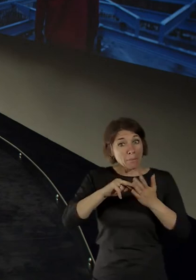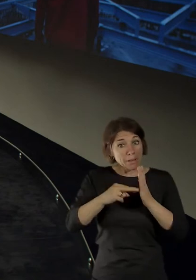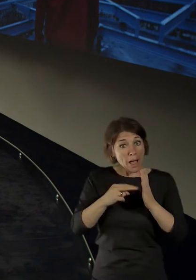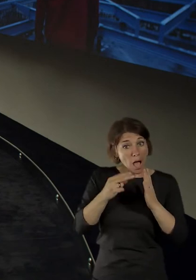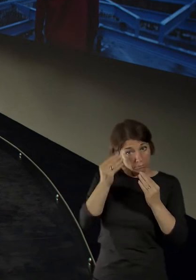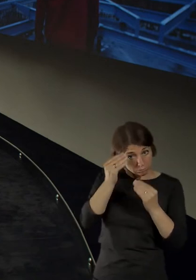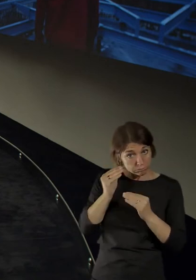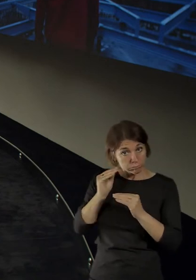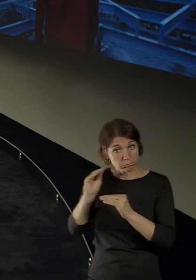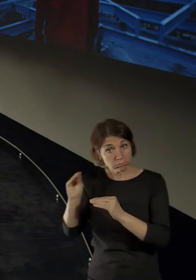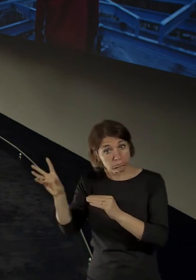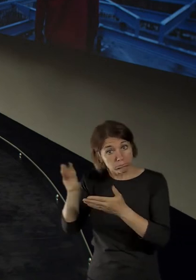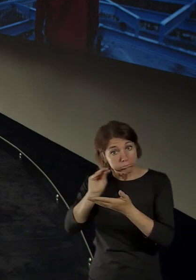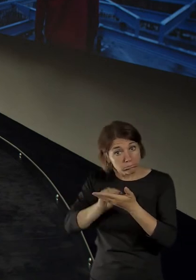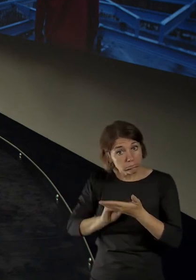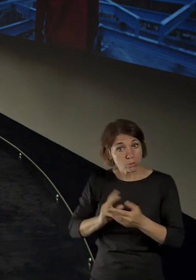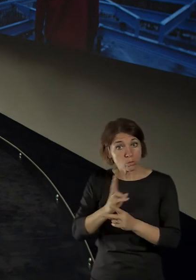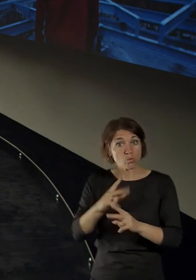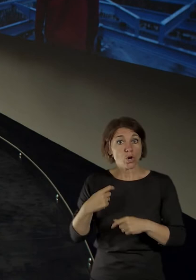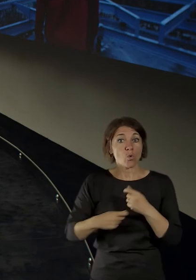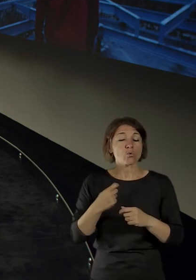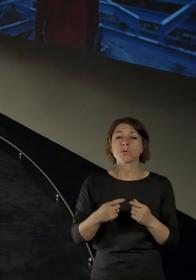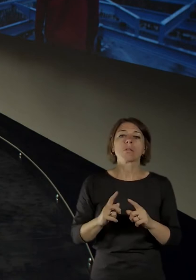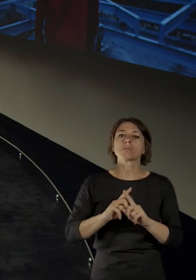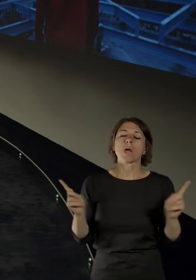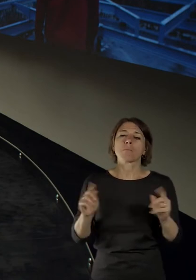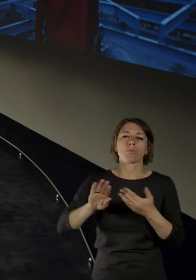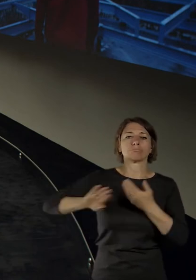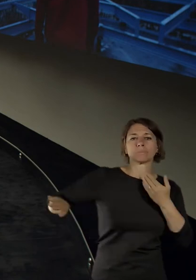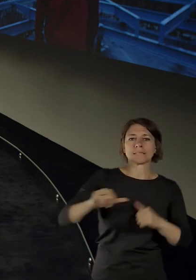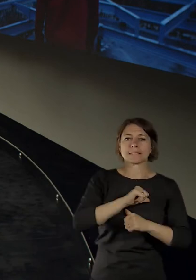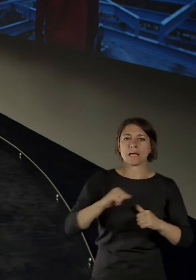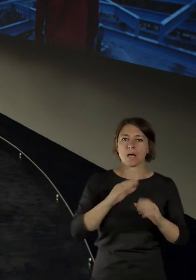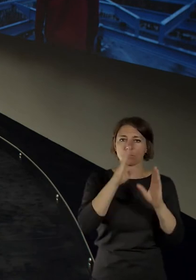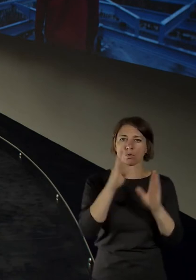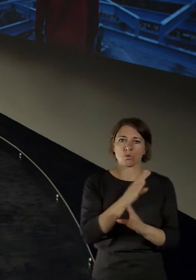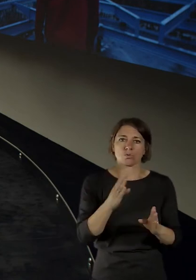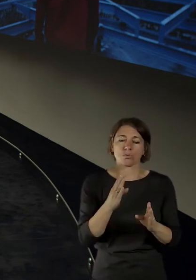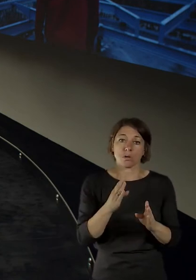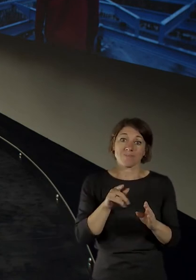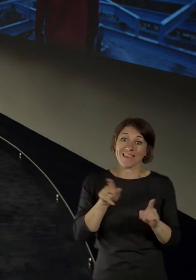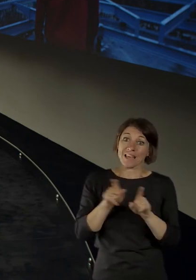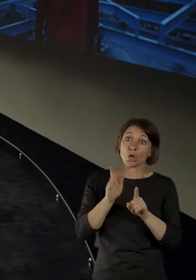Jak moc je to návrh nějakého města budoucnosti a jak moc ukazuje realitu?